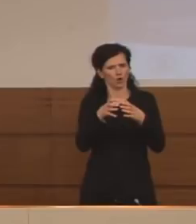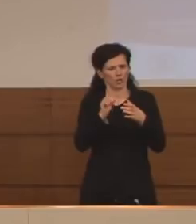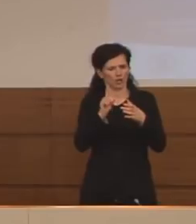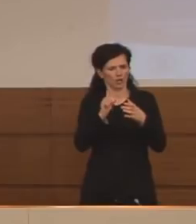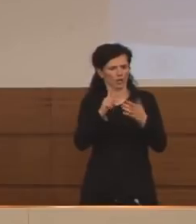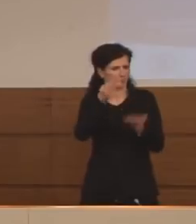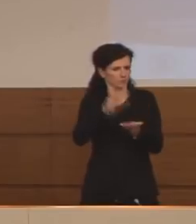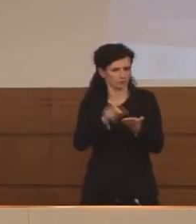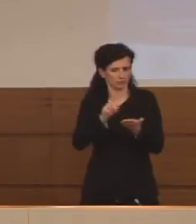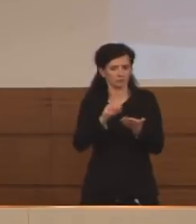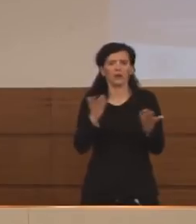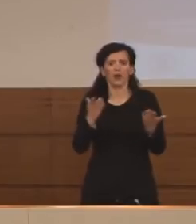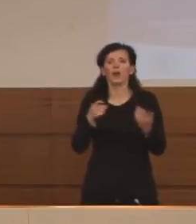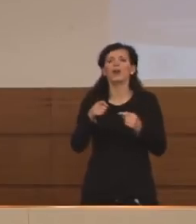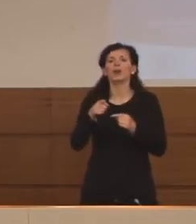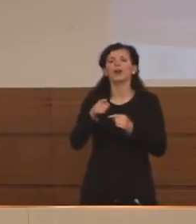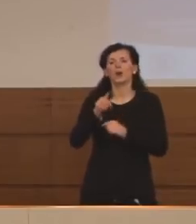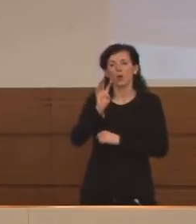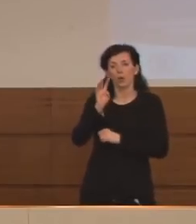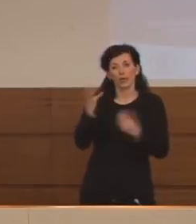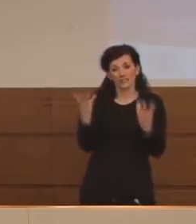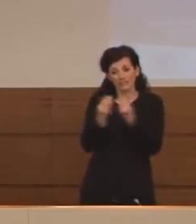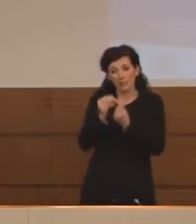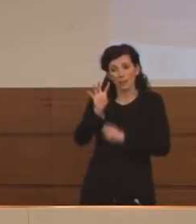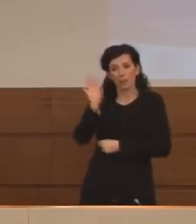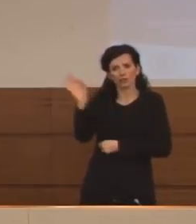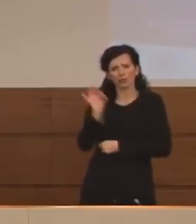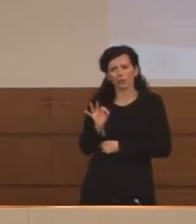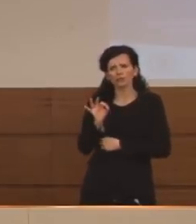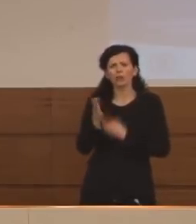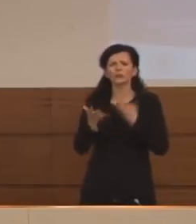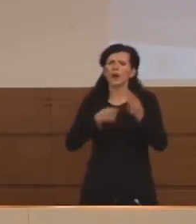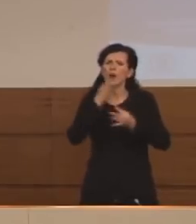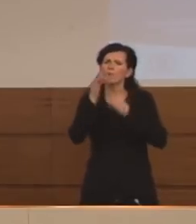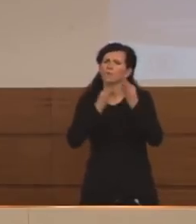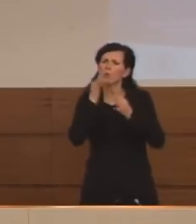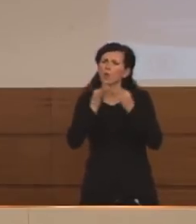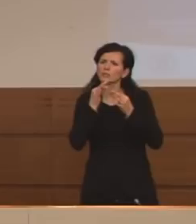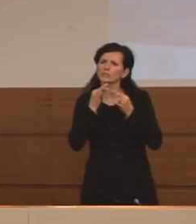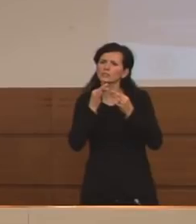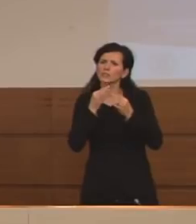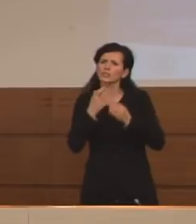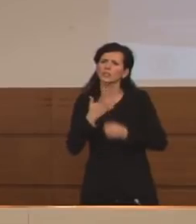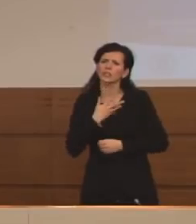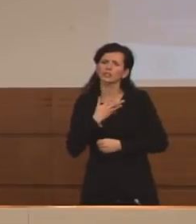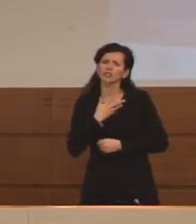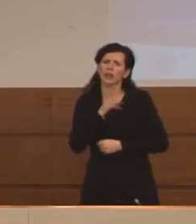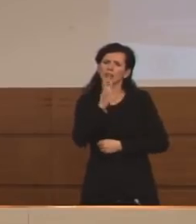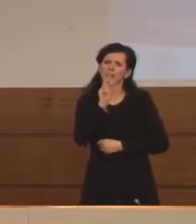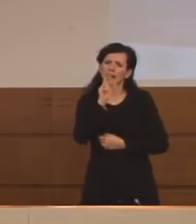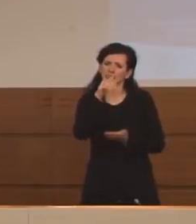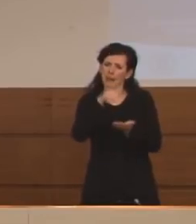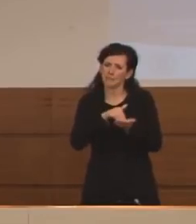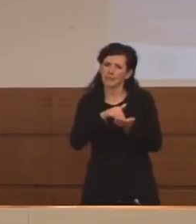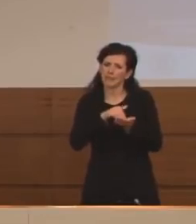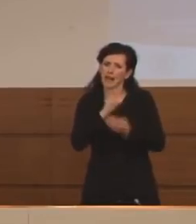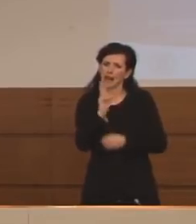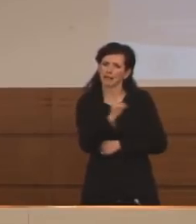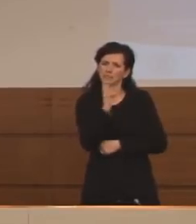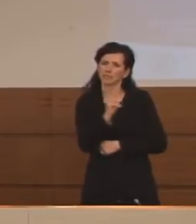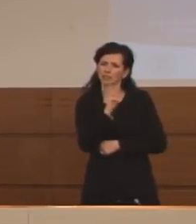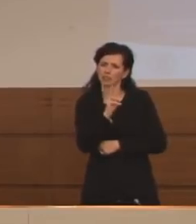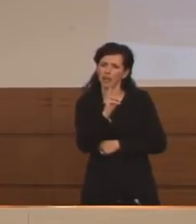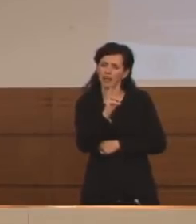noi possiamo banalmente, tristemente calcolare che ci sarebbero dai 12.000 ai 30.000 decessi complessivi in questi ambienti.